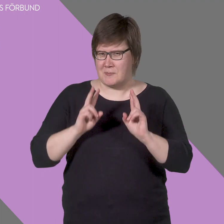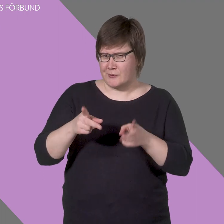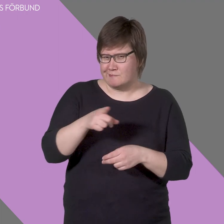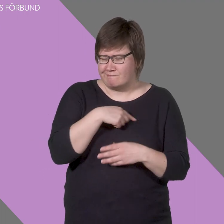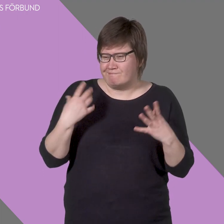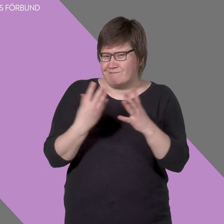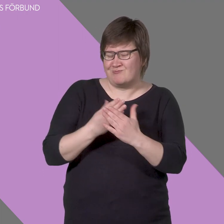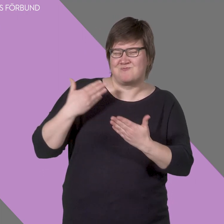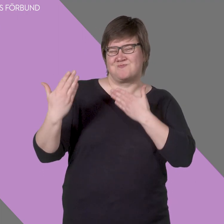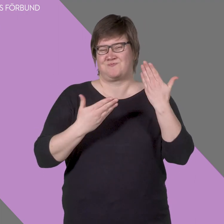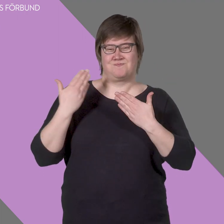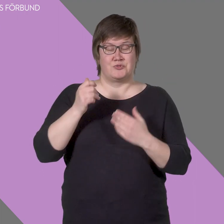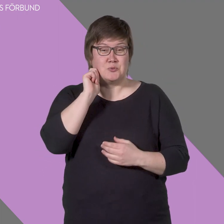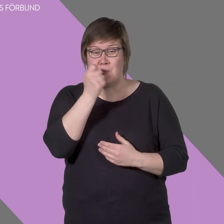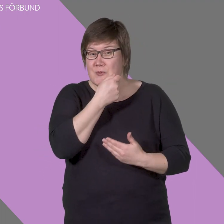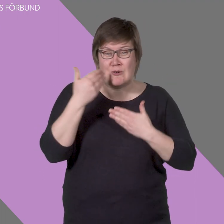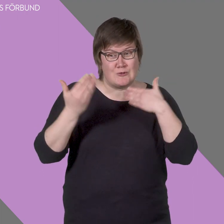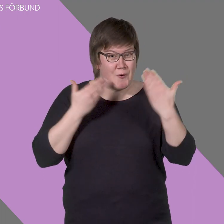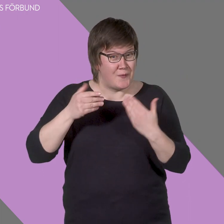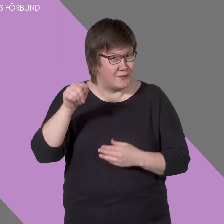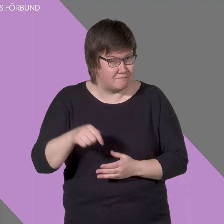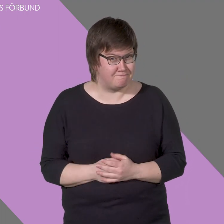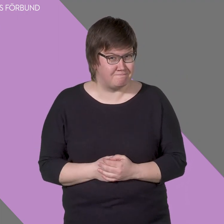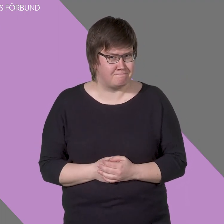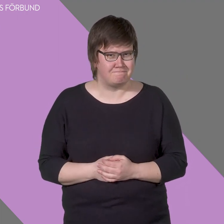Vi sjunger också julsånger tillsammans.